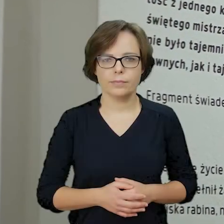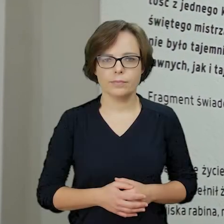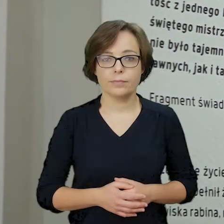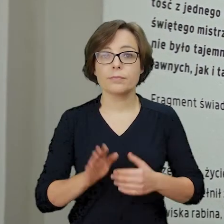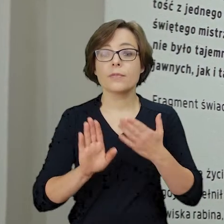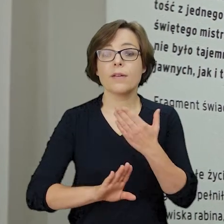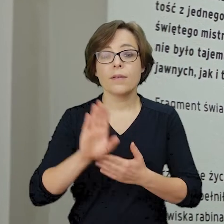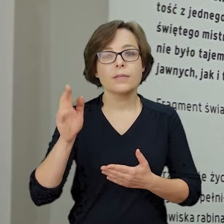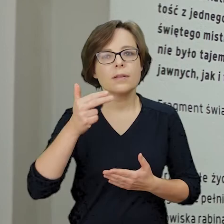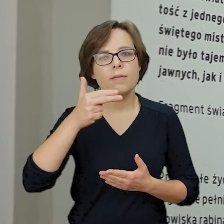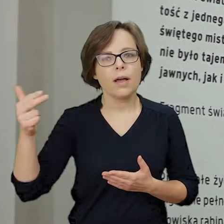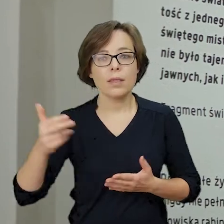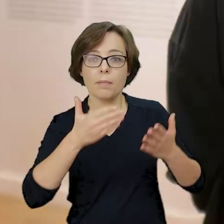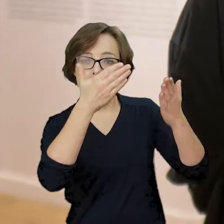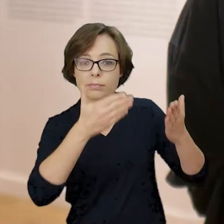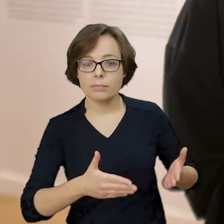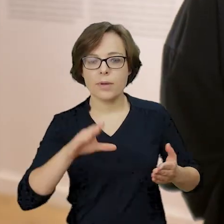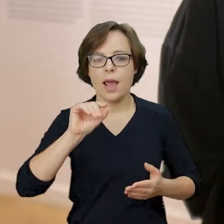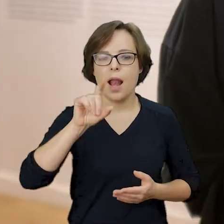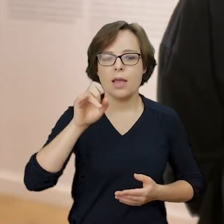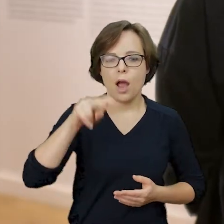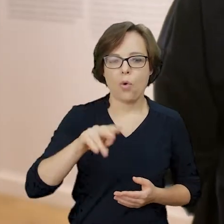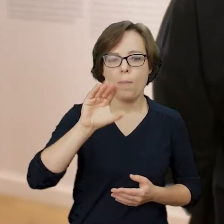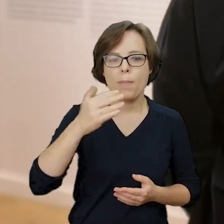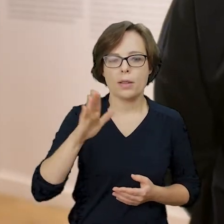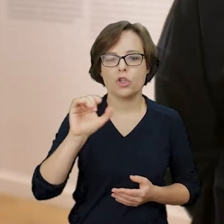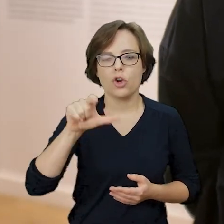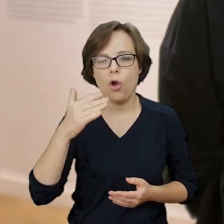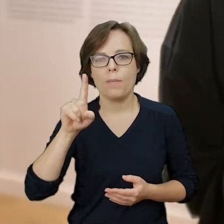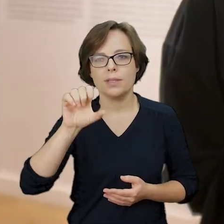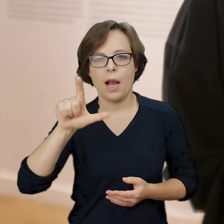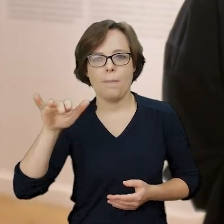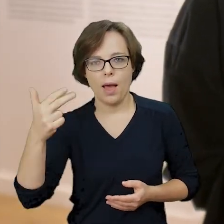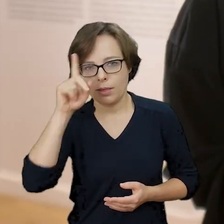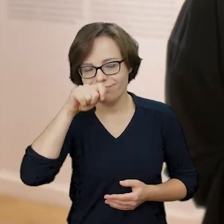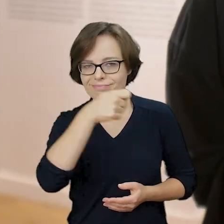Wystawa „Ukryte Oblicze. Gaon z Wilna” poświęcona jest postaci Elijahu ben Szloma Zalmana, zwanego Gaonem Wileńskim.